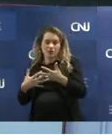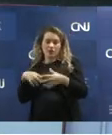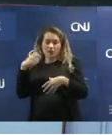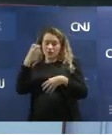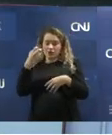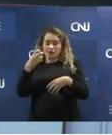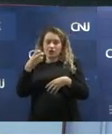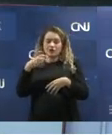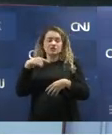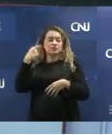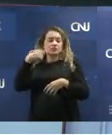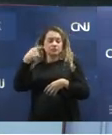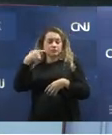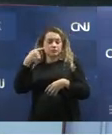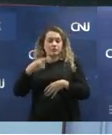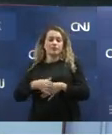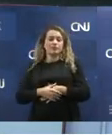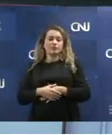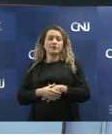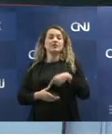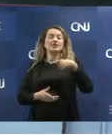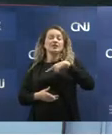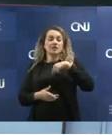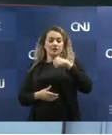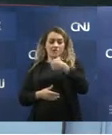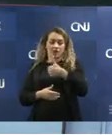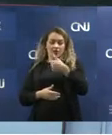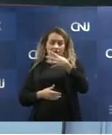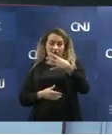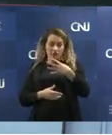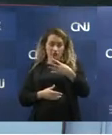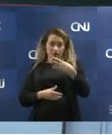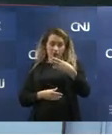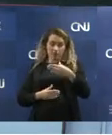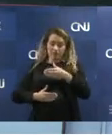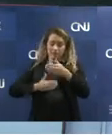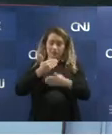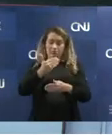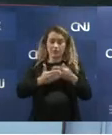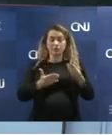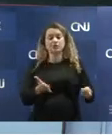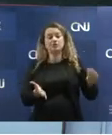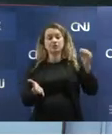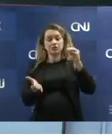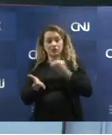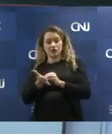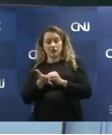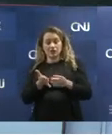que houve 14 procedimentos instaurados em face do juiz requerido.